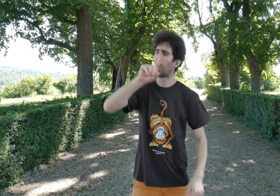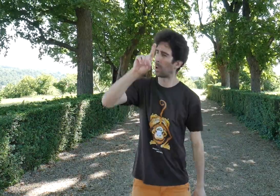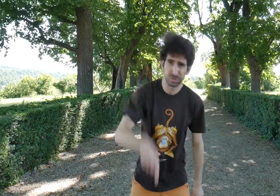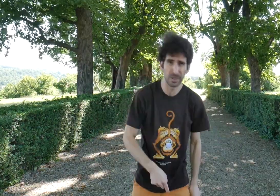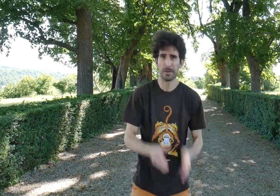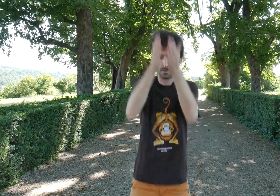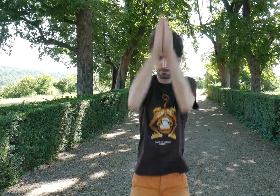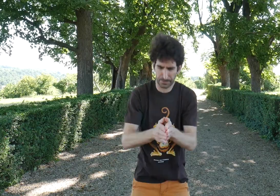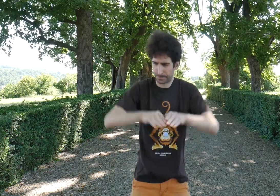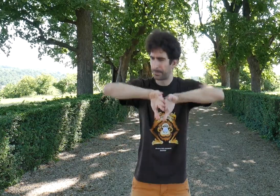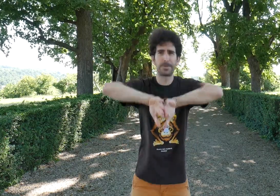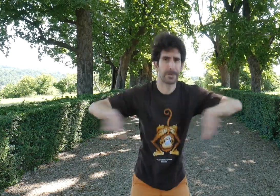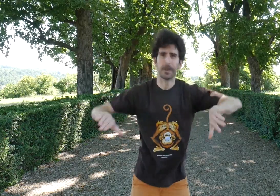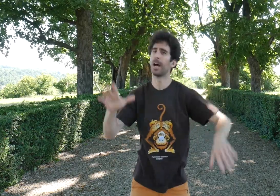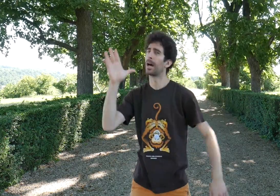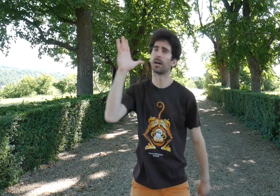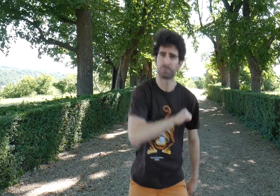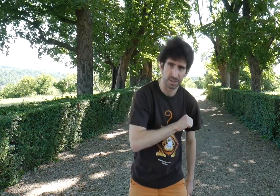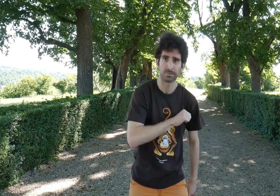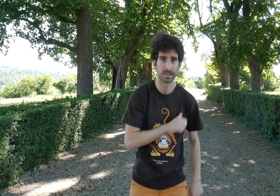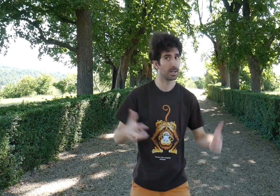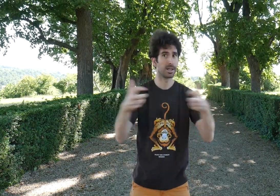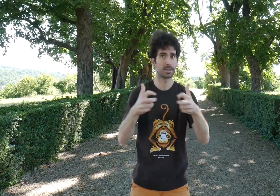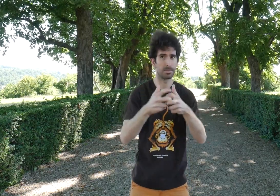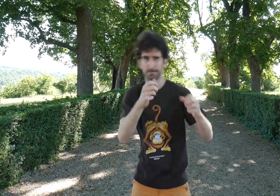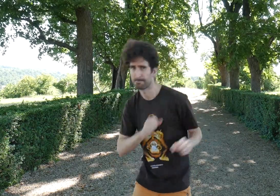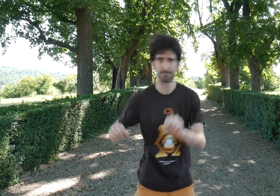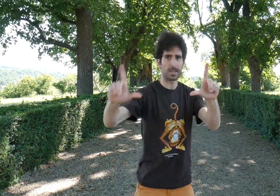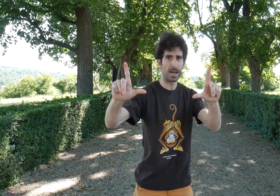C'est obligé. C'est impossible de les séparer. Par exemple...